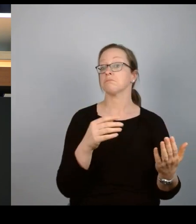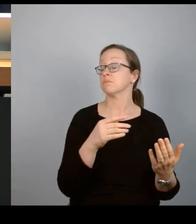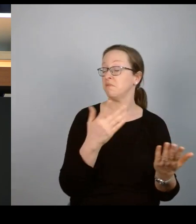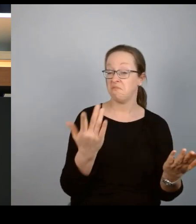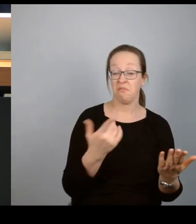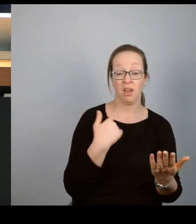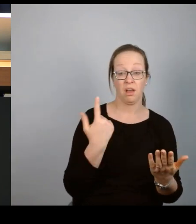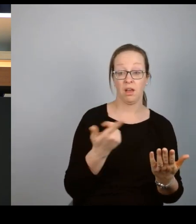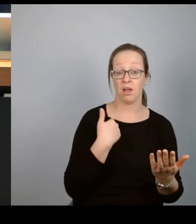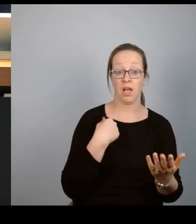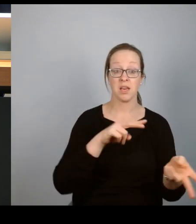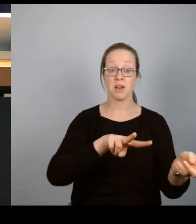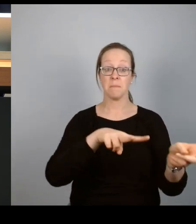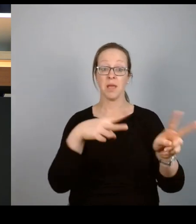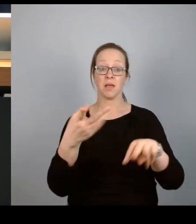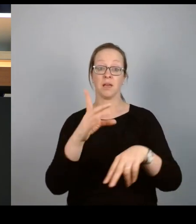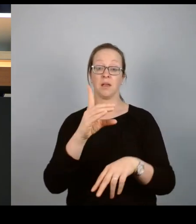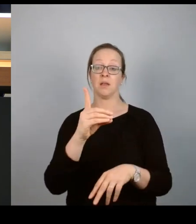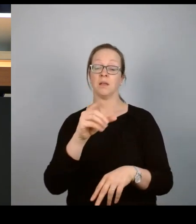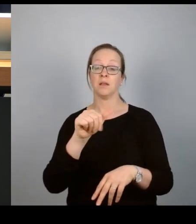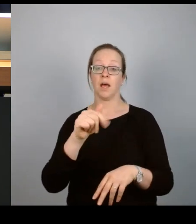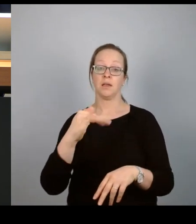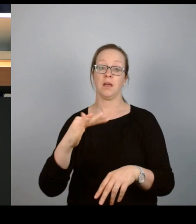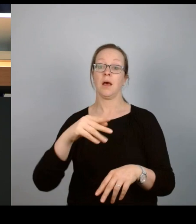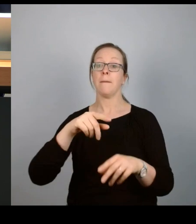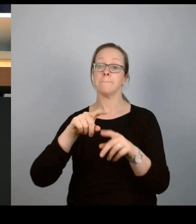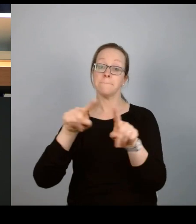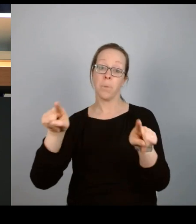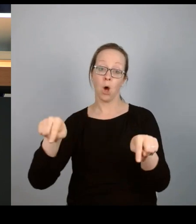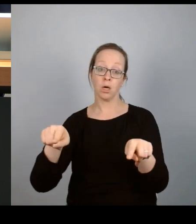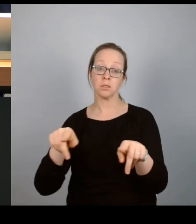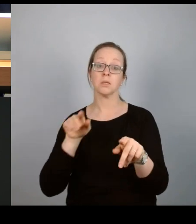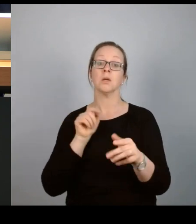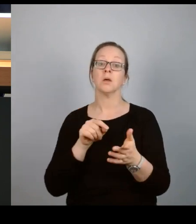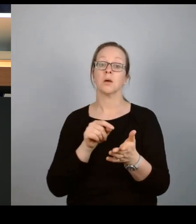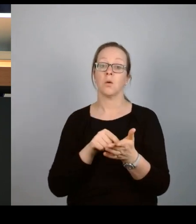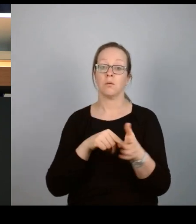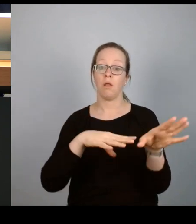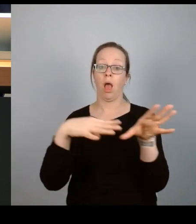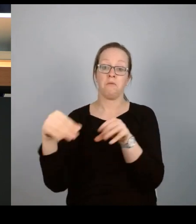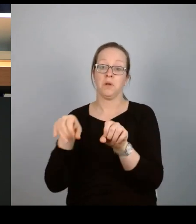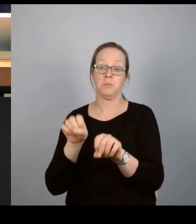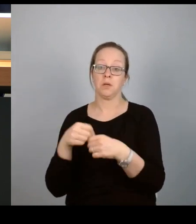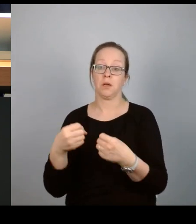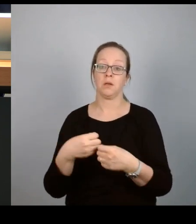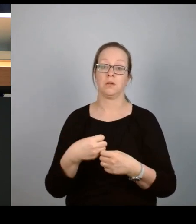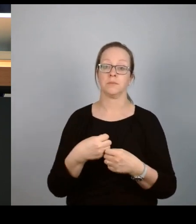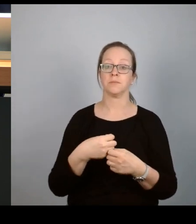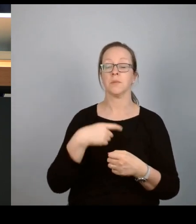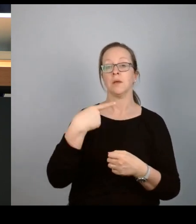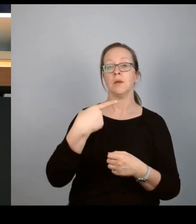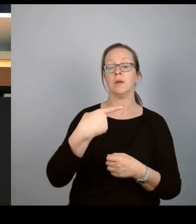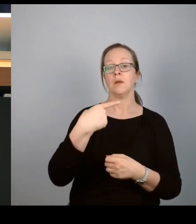eintragen können, dass das erste das zweite Thema ist Videokonferenz Systeme, wurde auch schon gesagt. Wir haben die ganze Debatte auch mitbekommen.